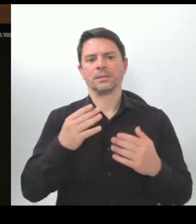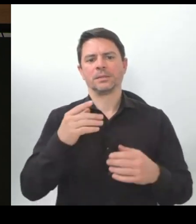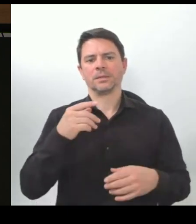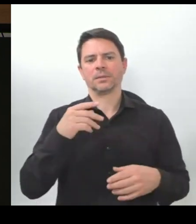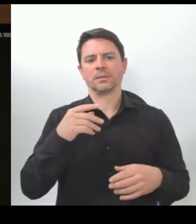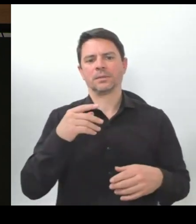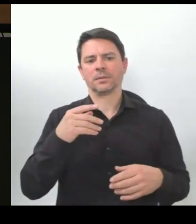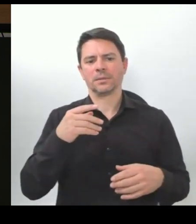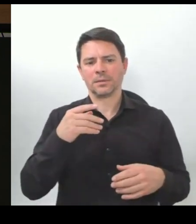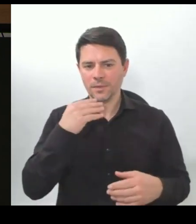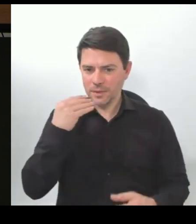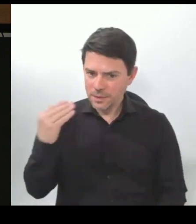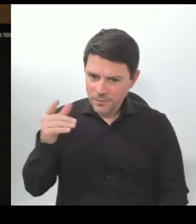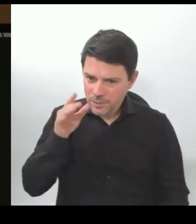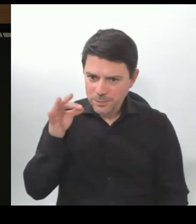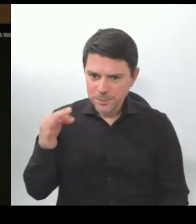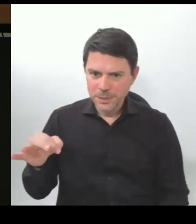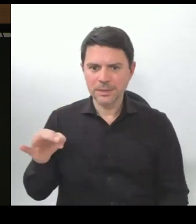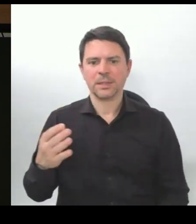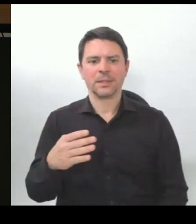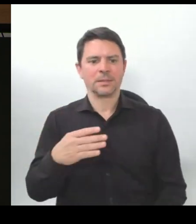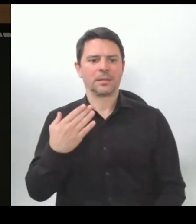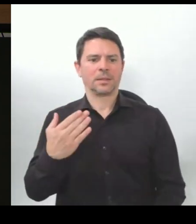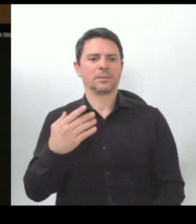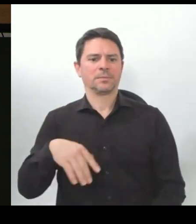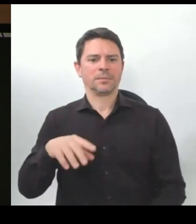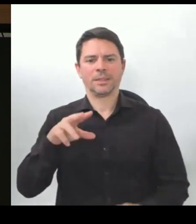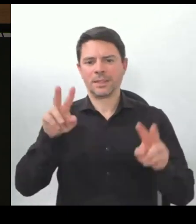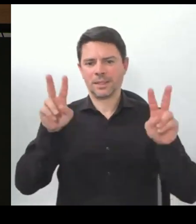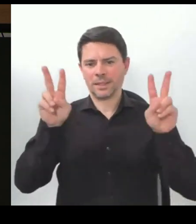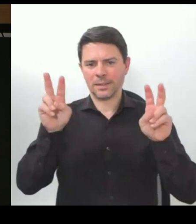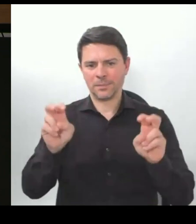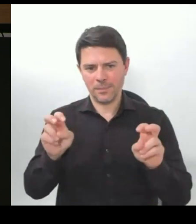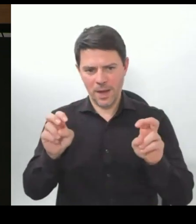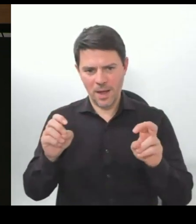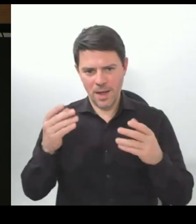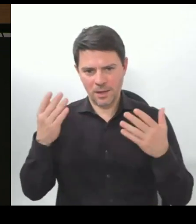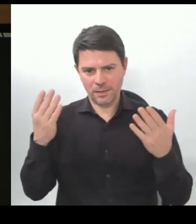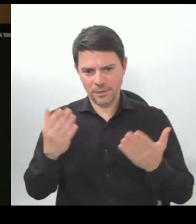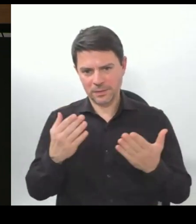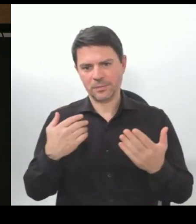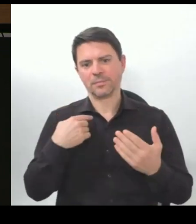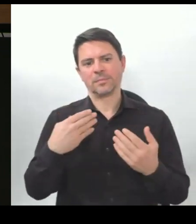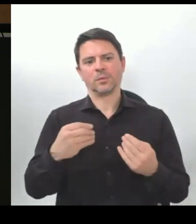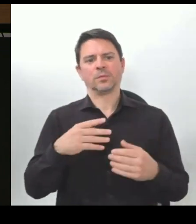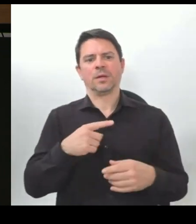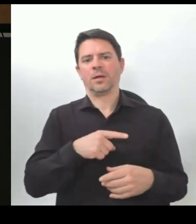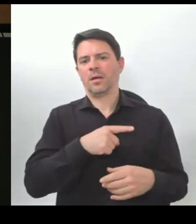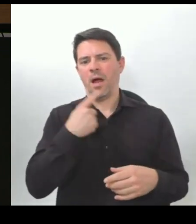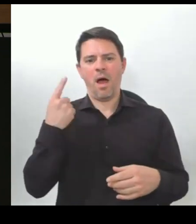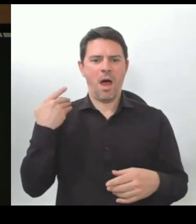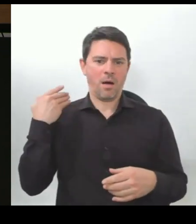Wir müssen mal überlegen, warum diese A-Besoldung auf jeden Fall angehoben werden sollte.